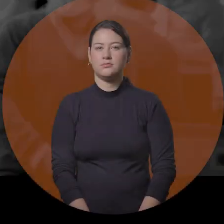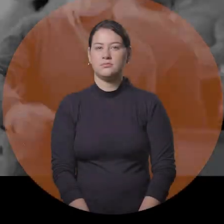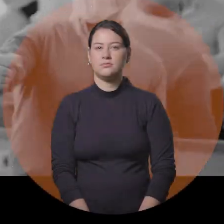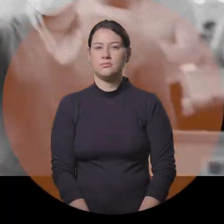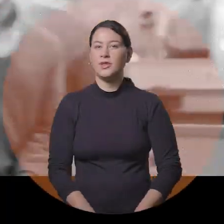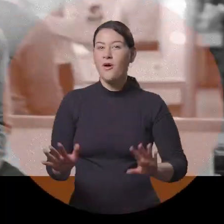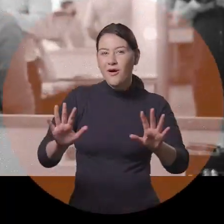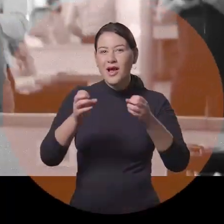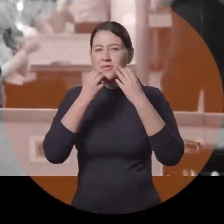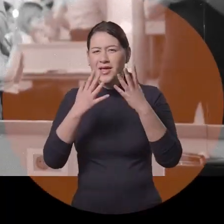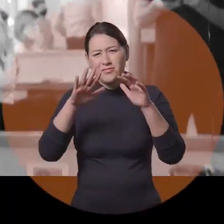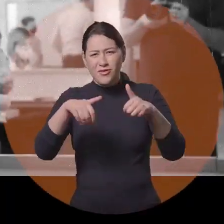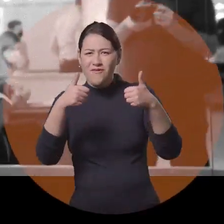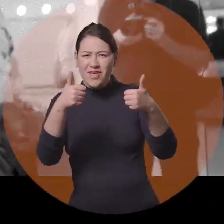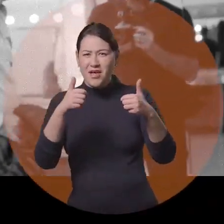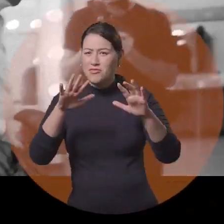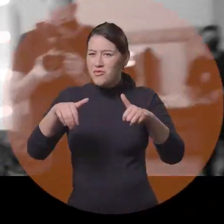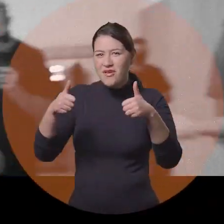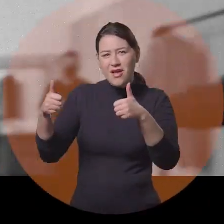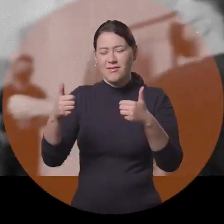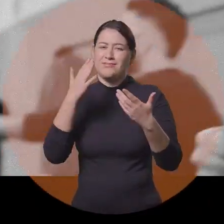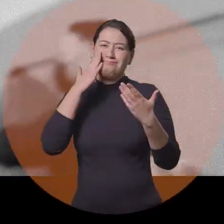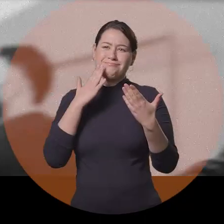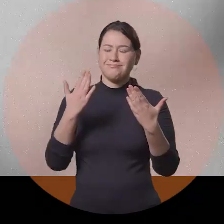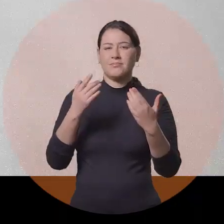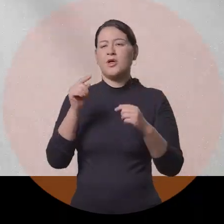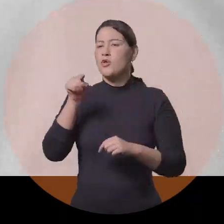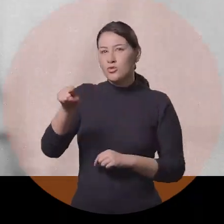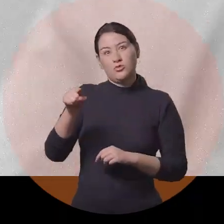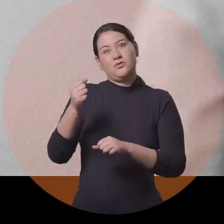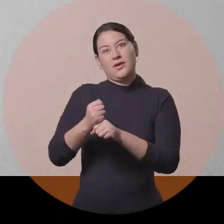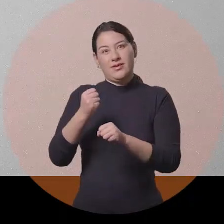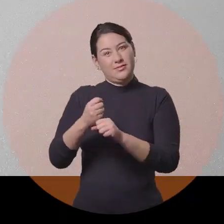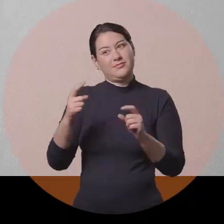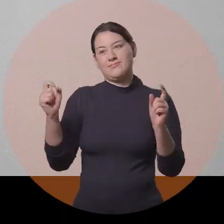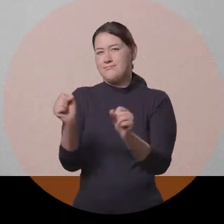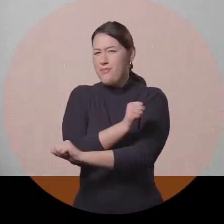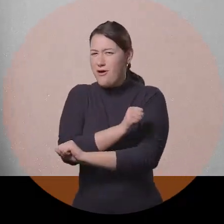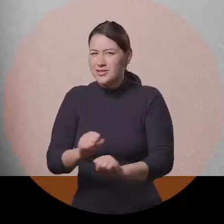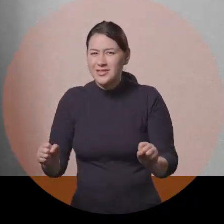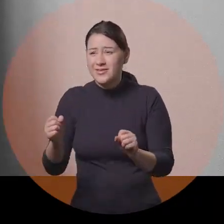¿Cómo andamos? ¿Todo bien, Nico? Gracias por venir. Por favor Vos sos el que tenés la tarea imposible, viejo Arreglar no me vas a arreglar